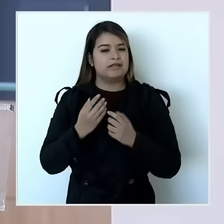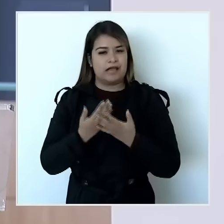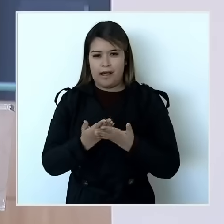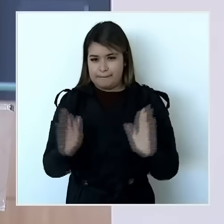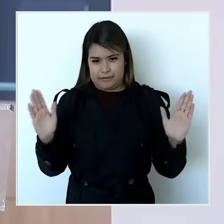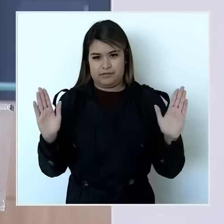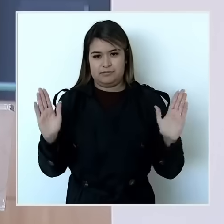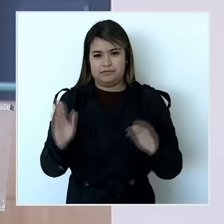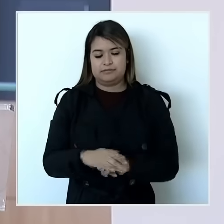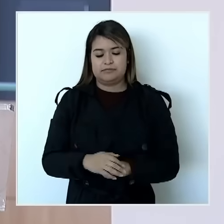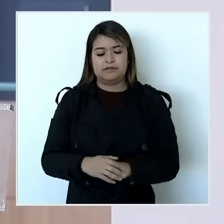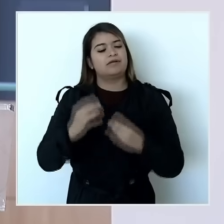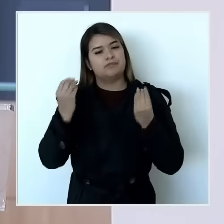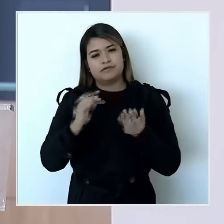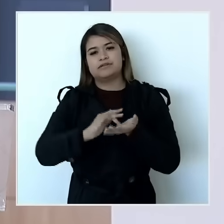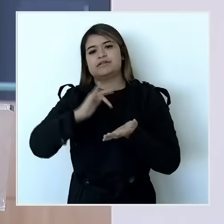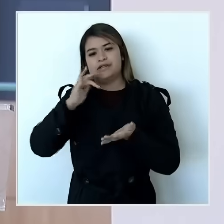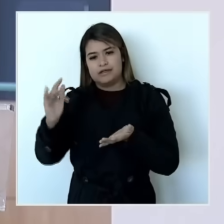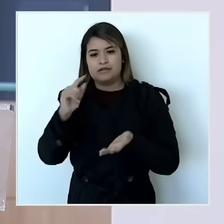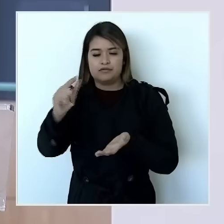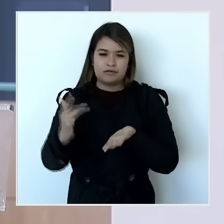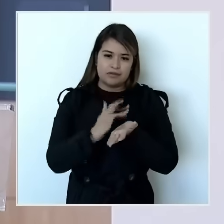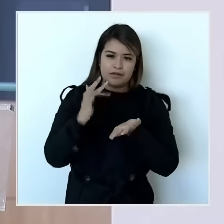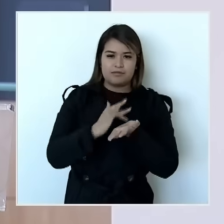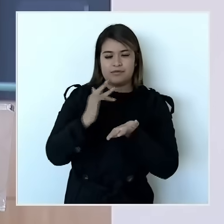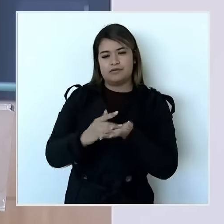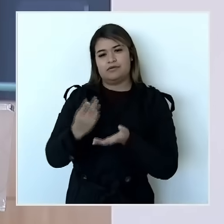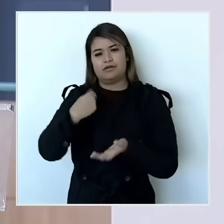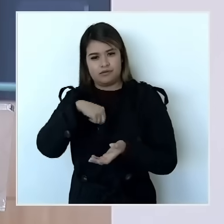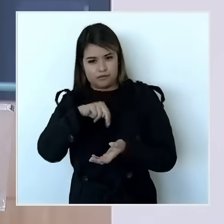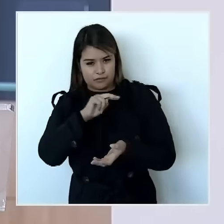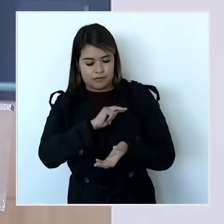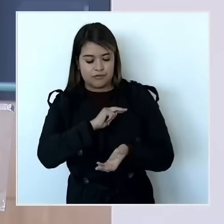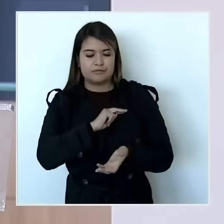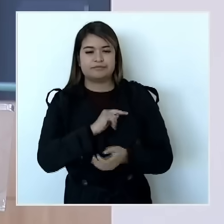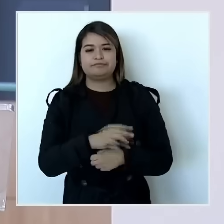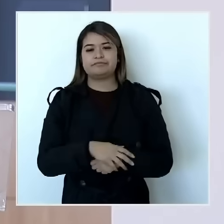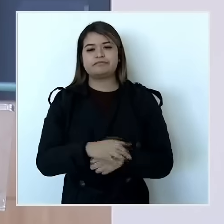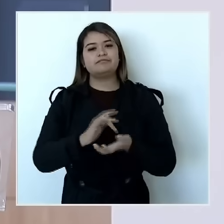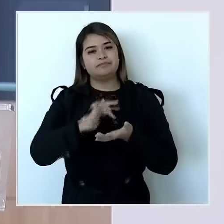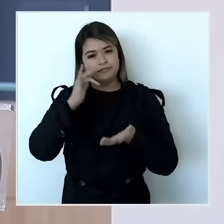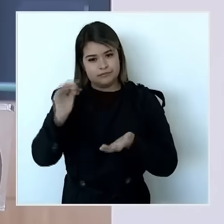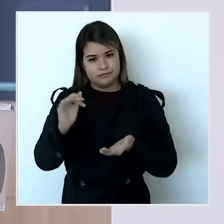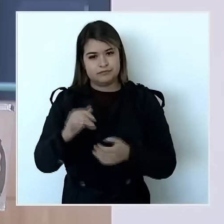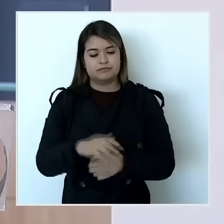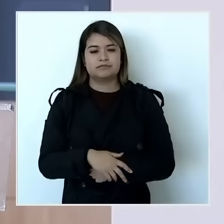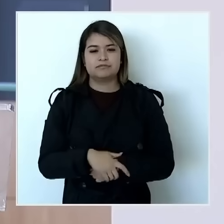nos ha brindado usted para fortalecer aún más esta importante región de Tamaulipas.